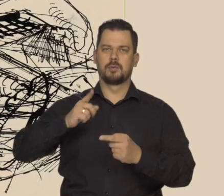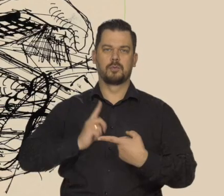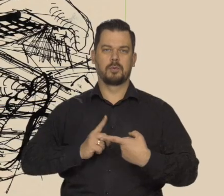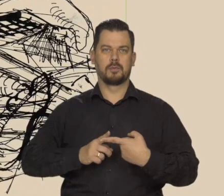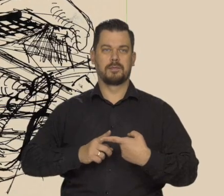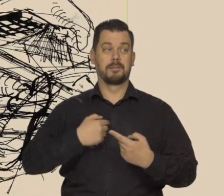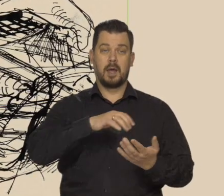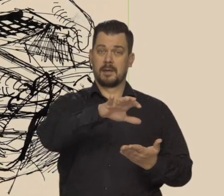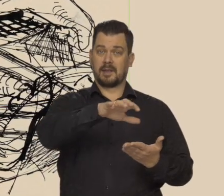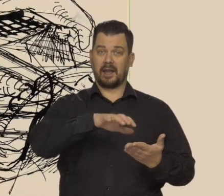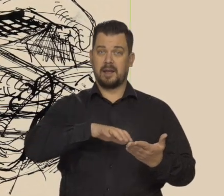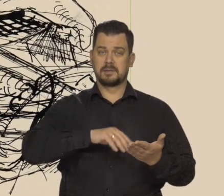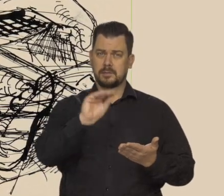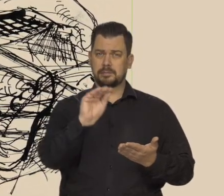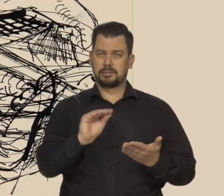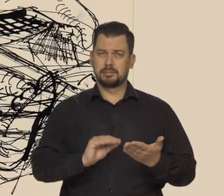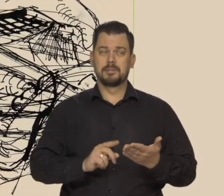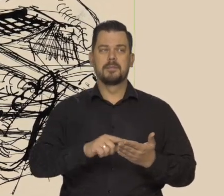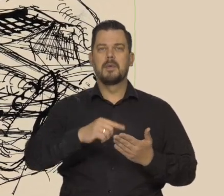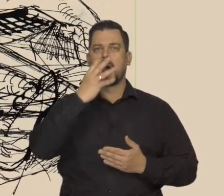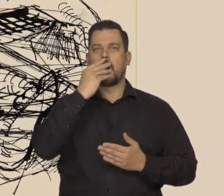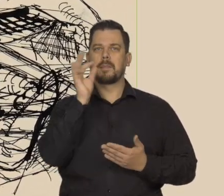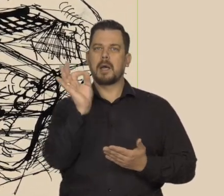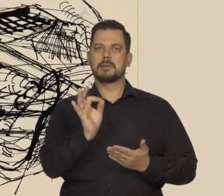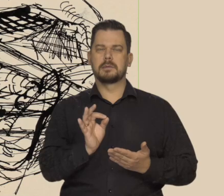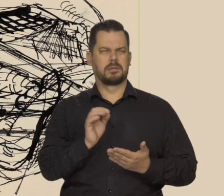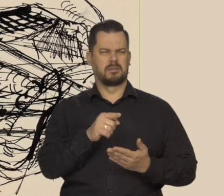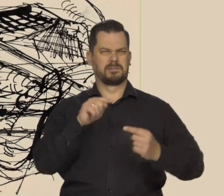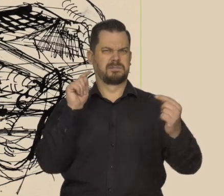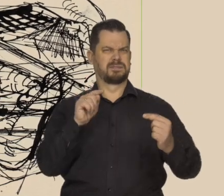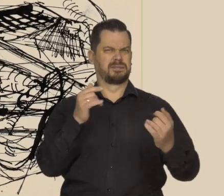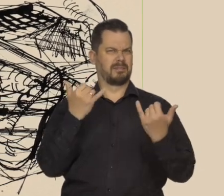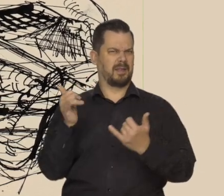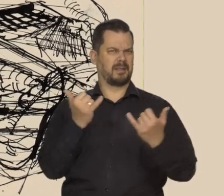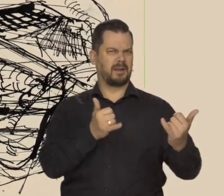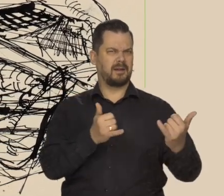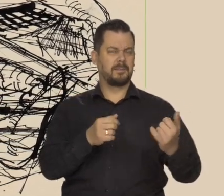W zestawieniu z tekstem opowiadania, szkic ilustracji buduje uderzający kontrast: